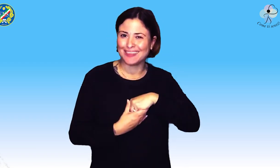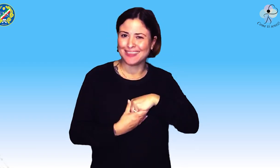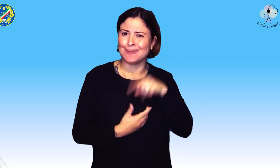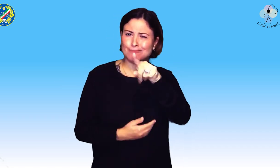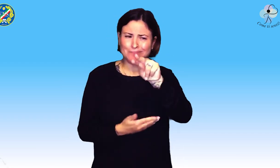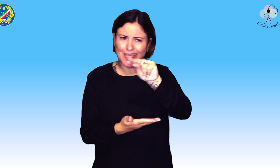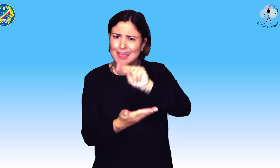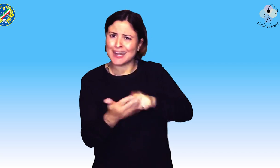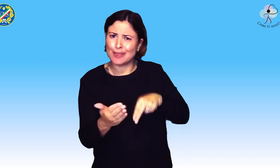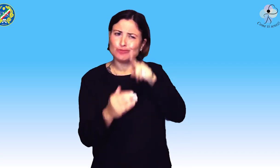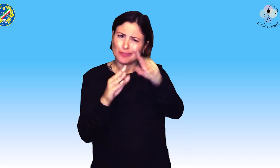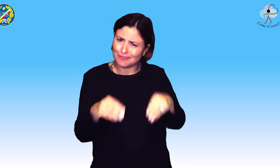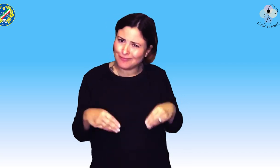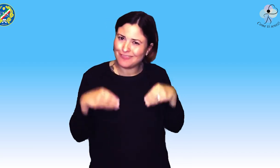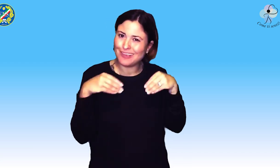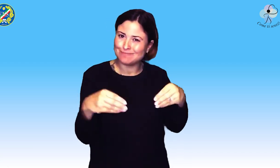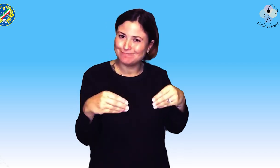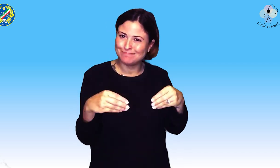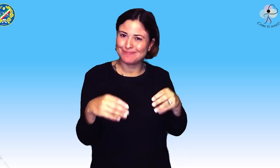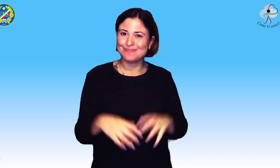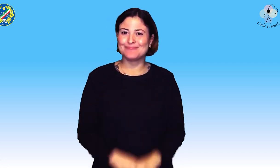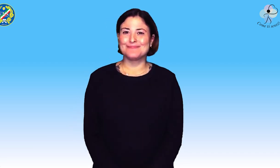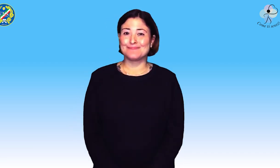e registrarti ad uno degli incontri.